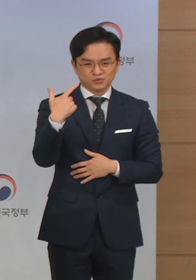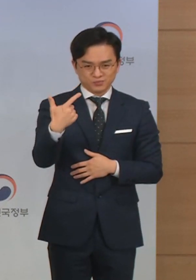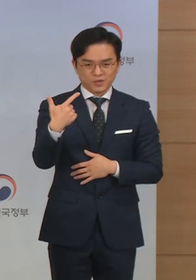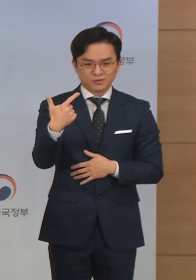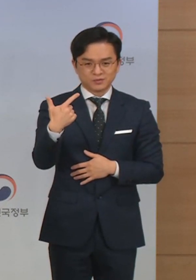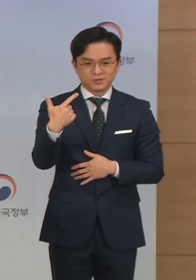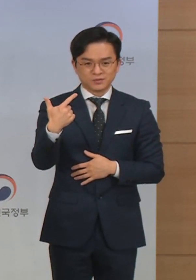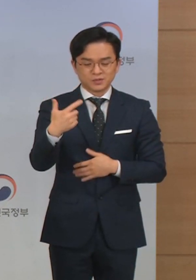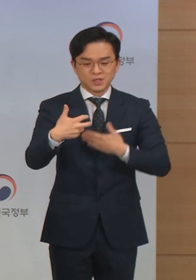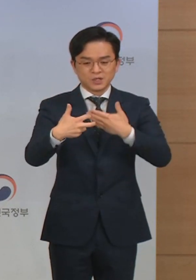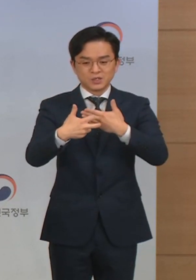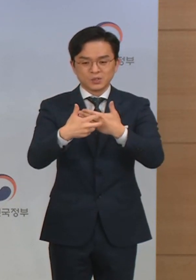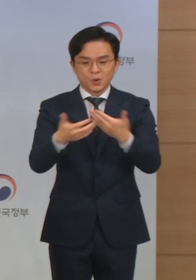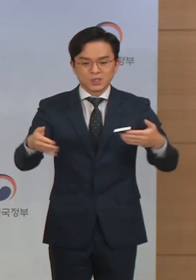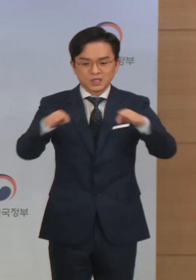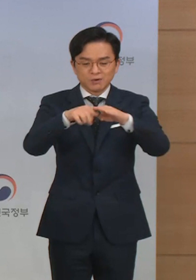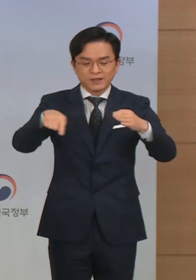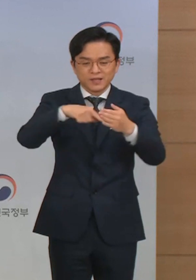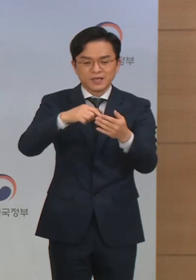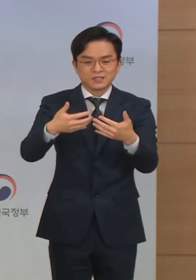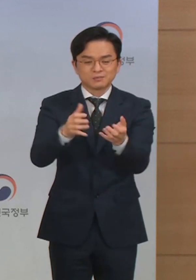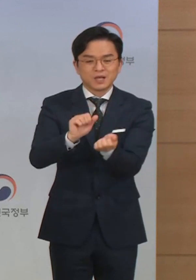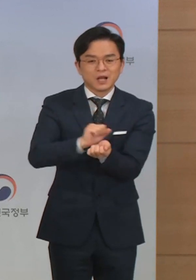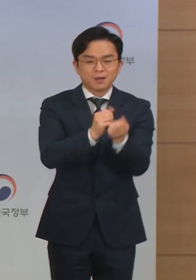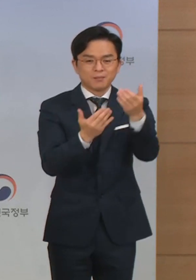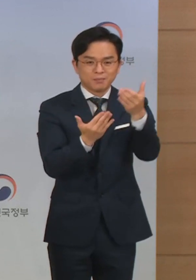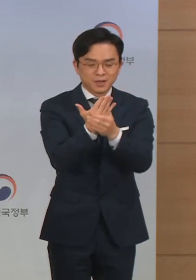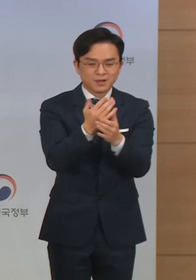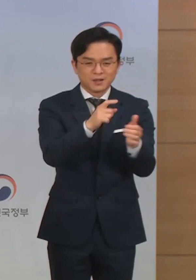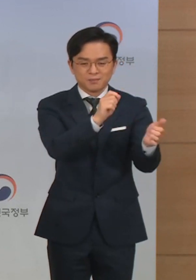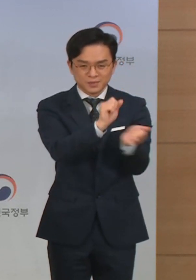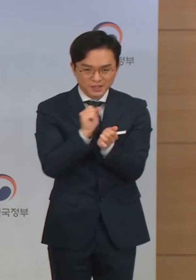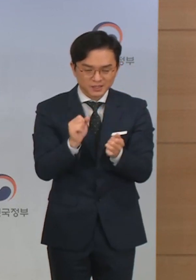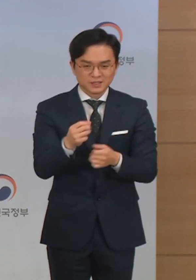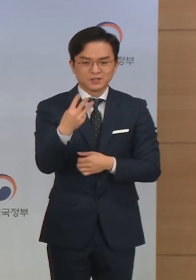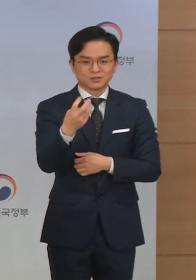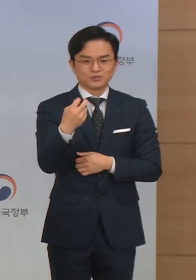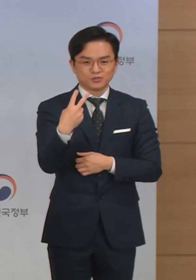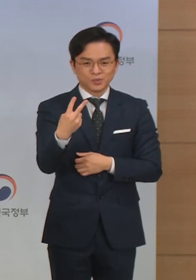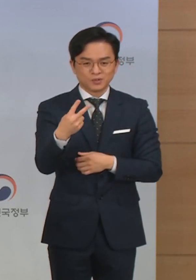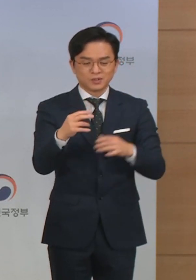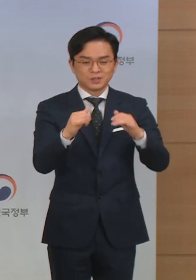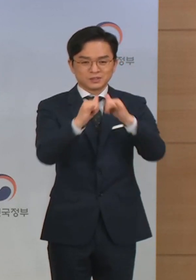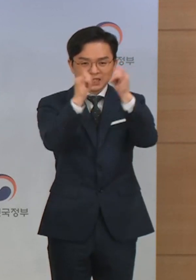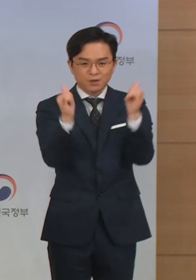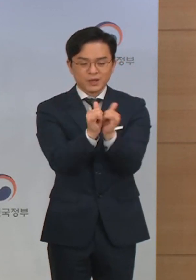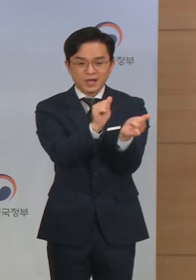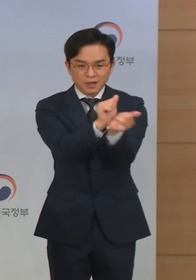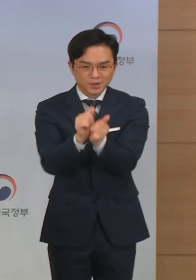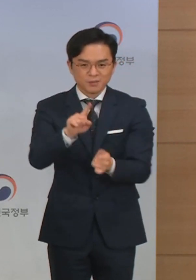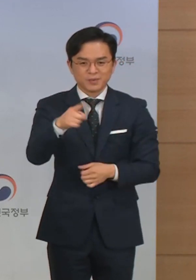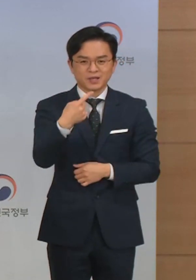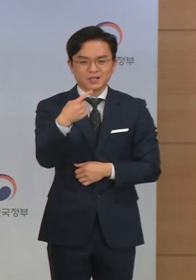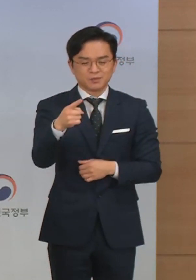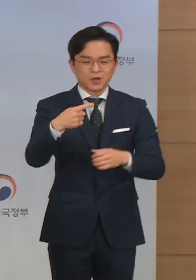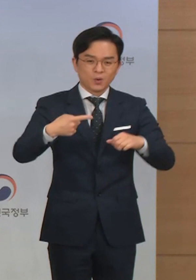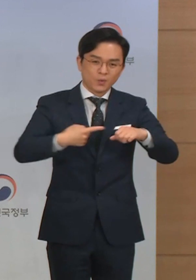의료기관 내 집단발생으로 노출된 32명 지역사회 감염 101명 기타 39명 입니다